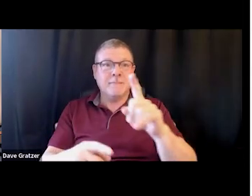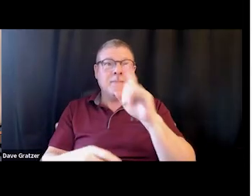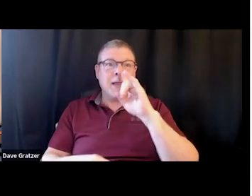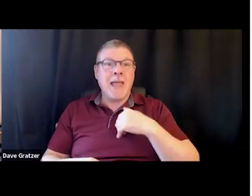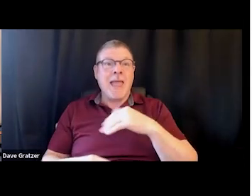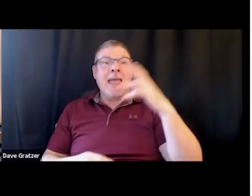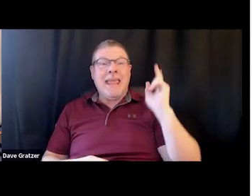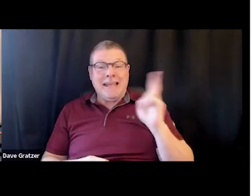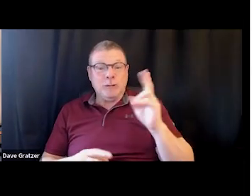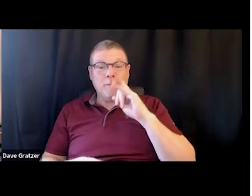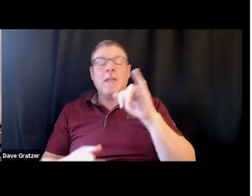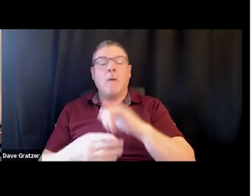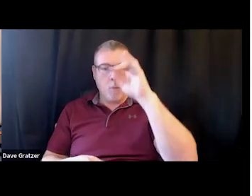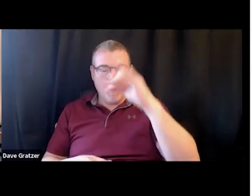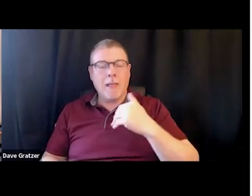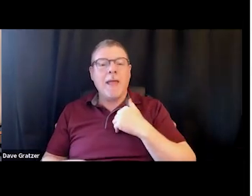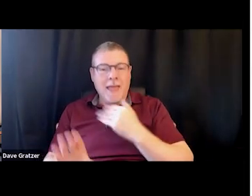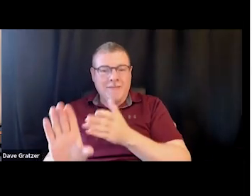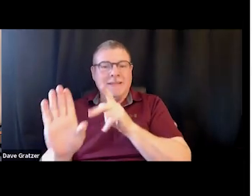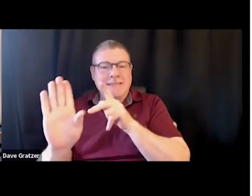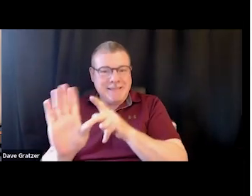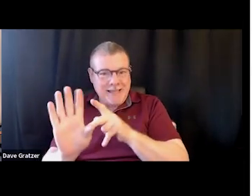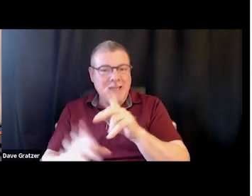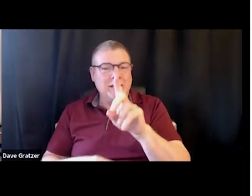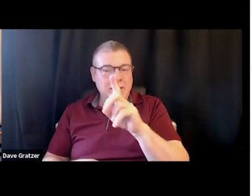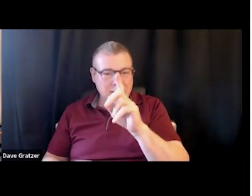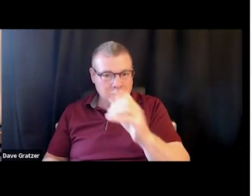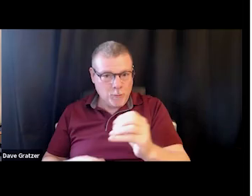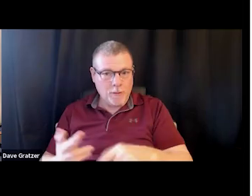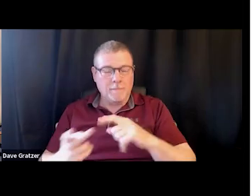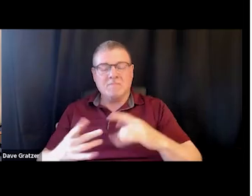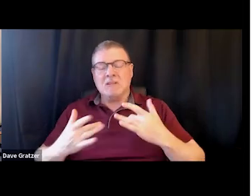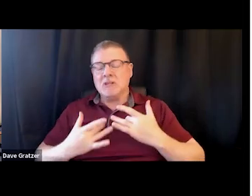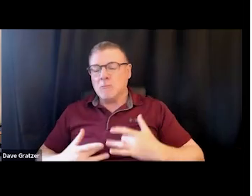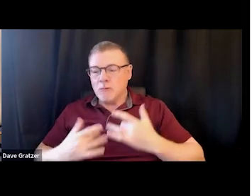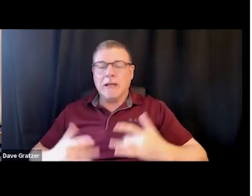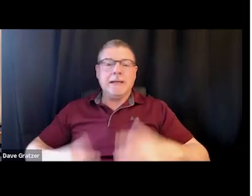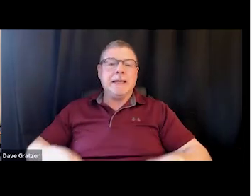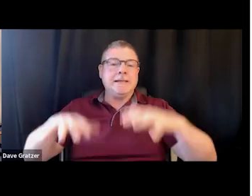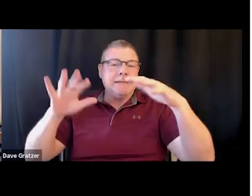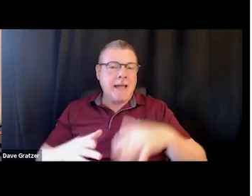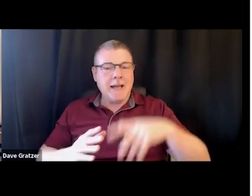de trastornos psiquiátricos que pueden incluir depresión, ansiedad y trastorno de estrés postraumático.